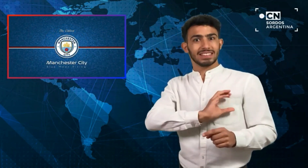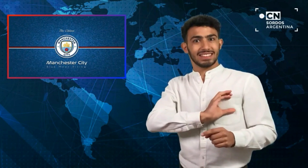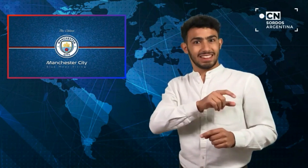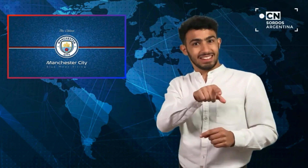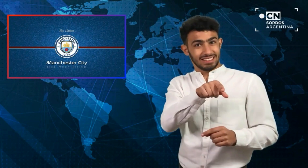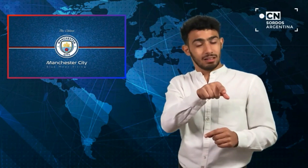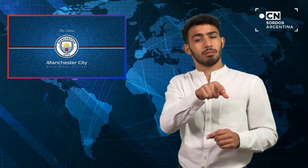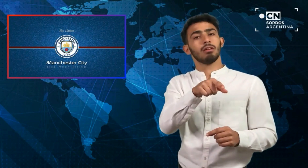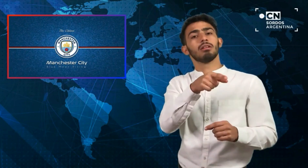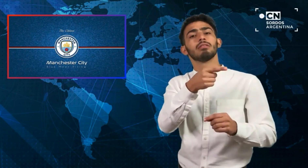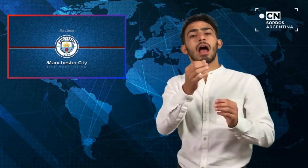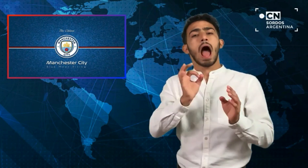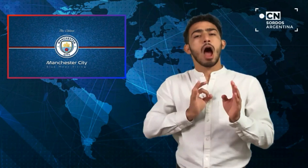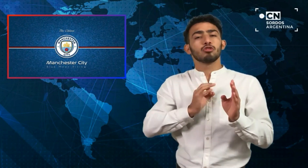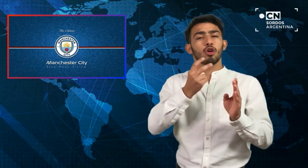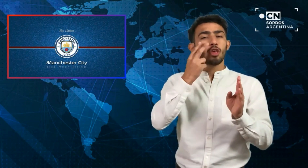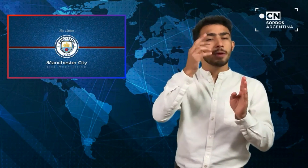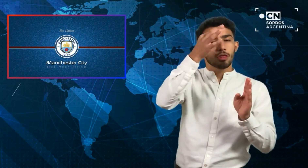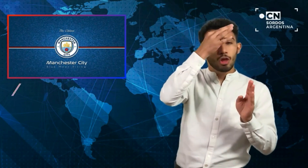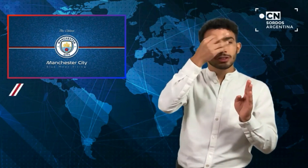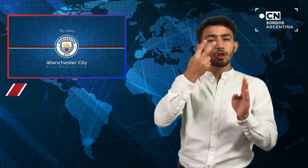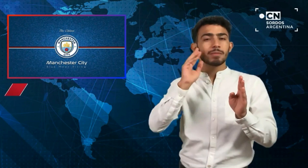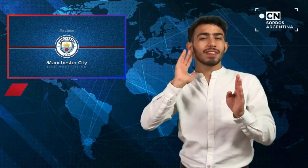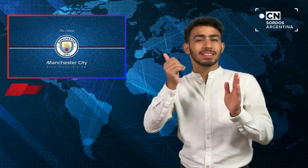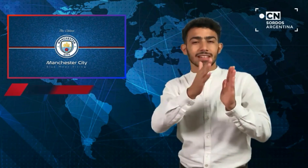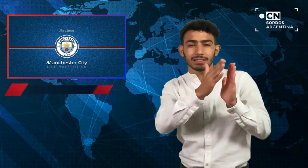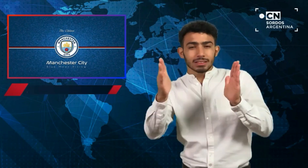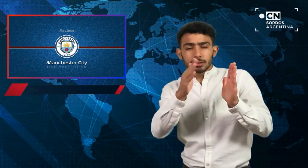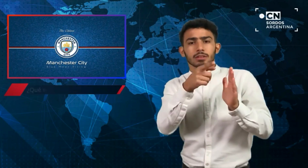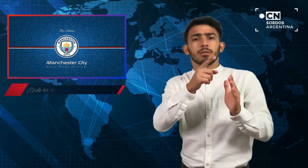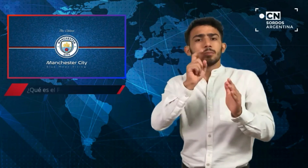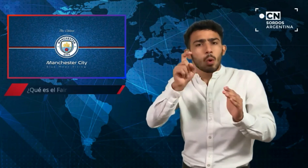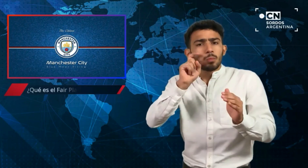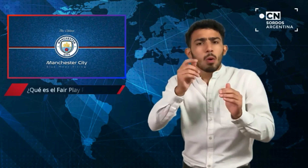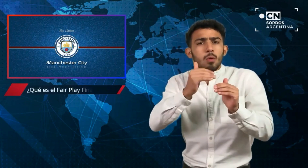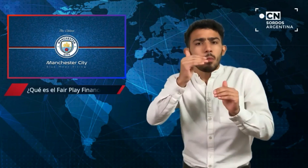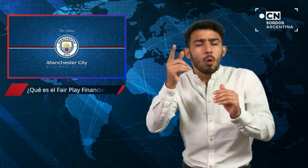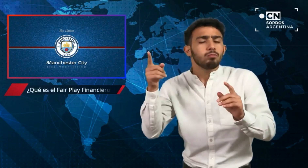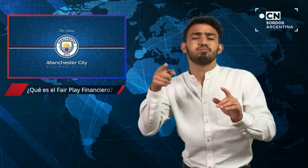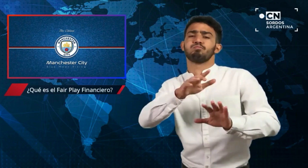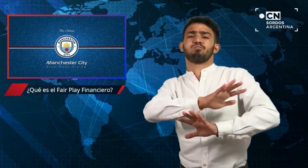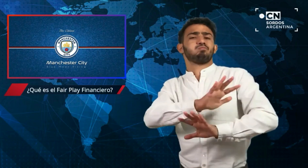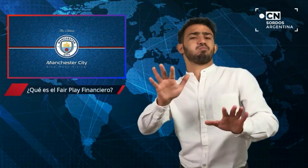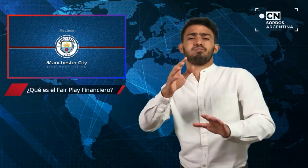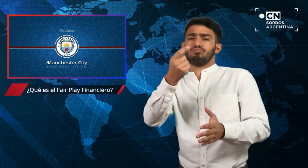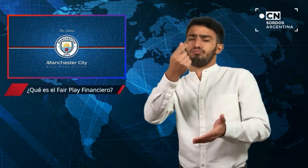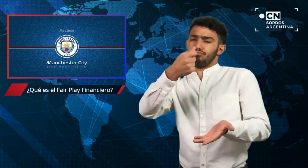al Manchester City por haber superado el tope entre 2012 y 2016